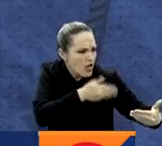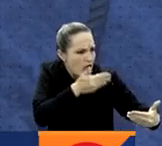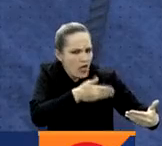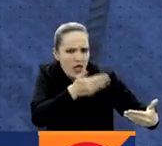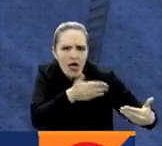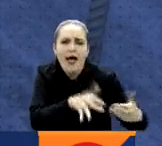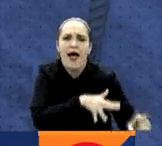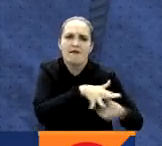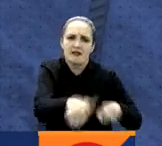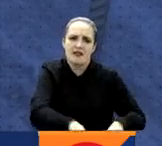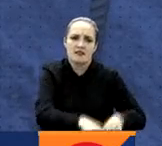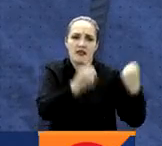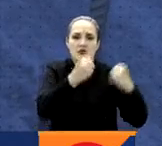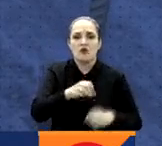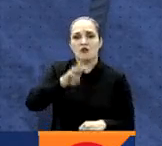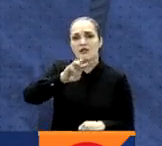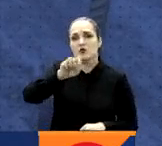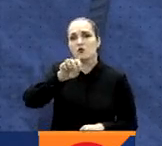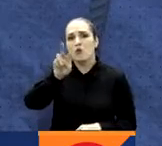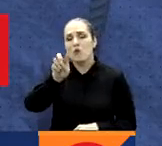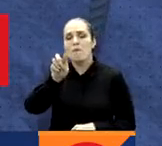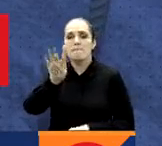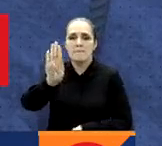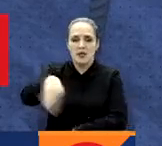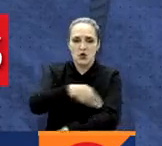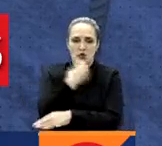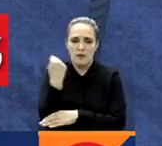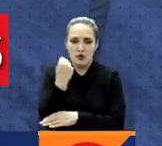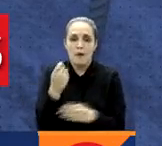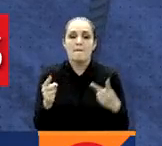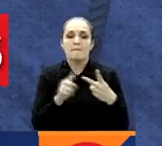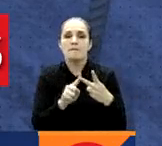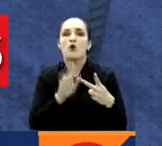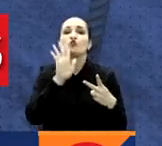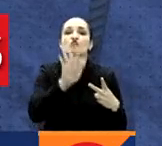AL PATRIMONIO DEL ESTADO CAUSADO POR LAS MAYORES INVERSIONES QUE